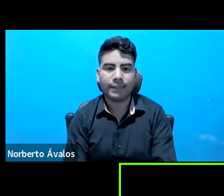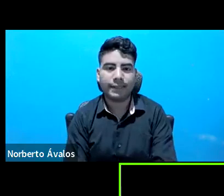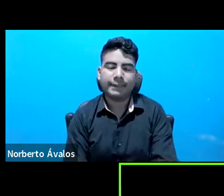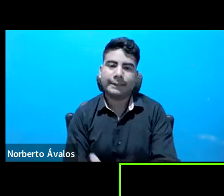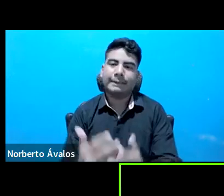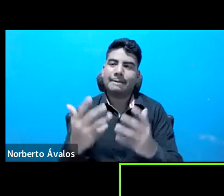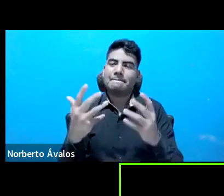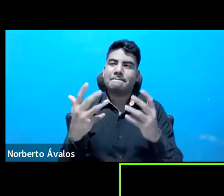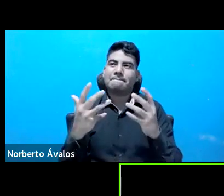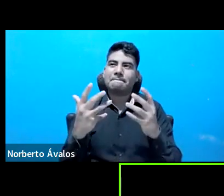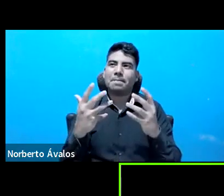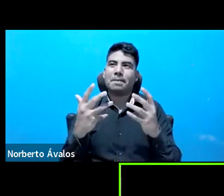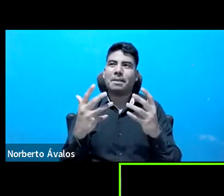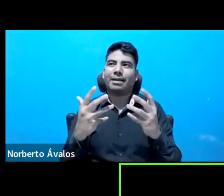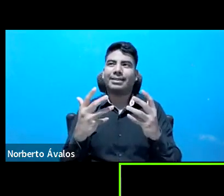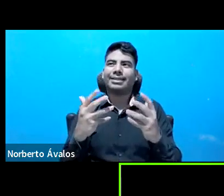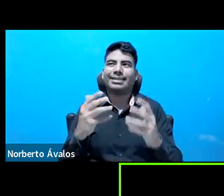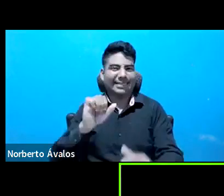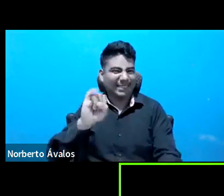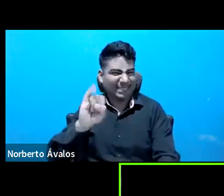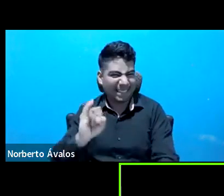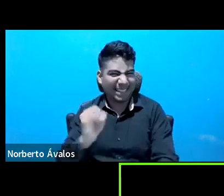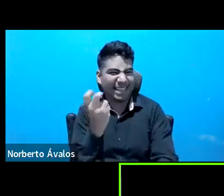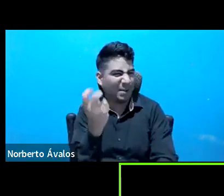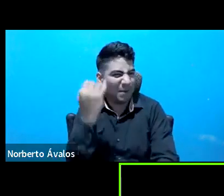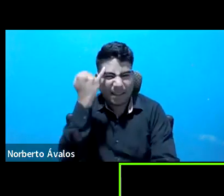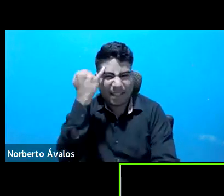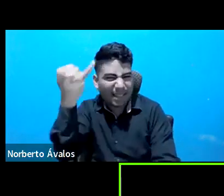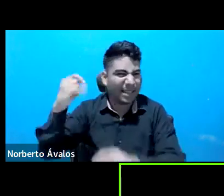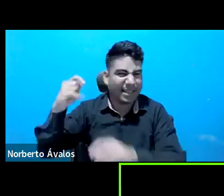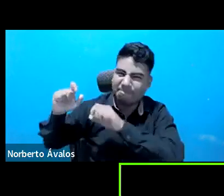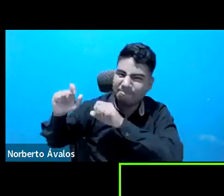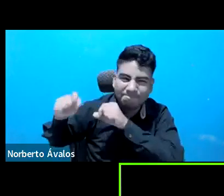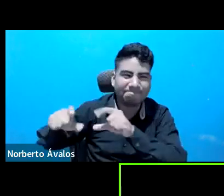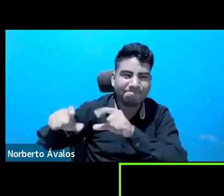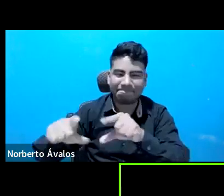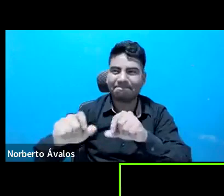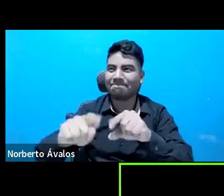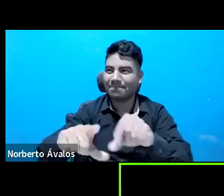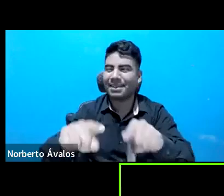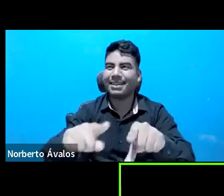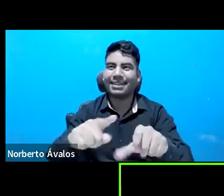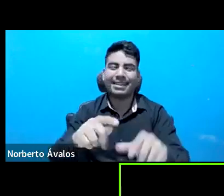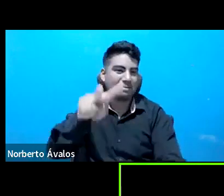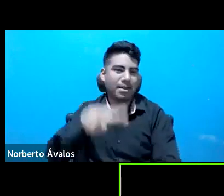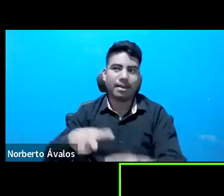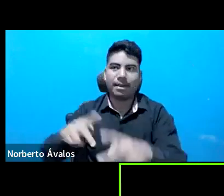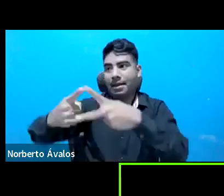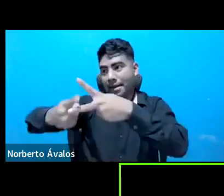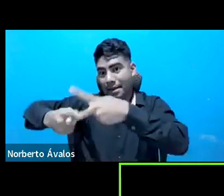Bien Bien más bien como que así se así se ha concebido siempre siempre